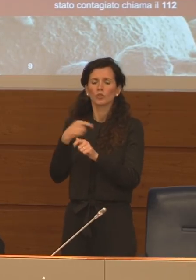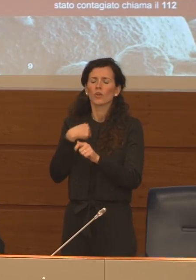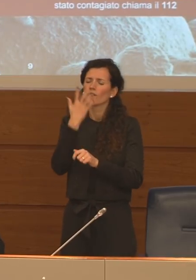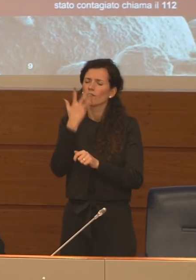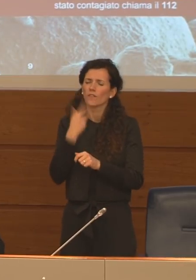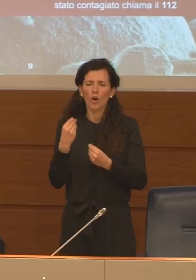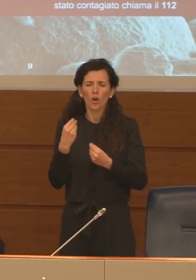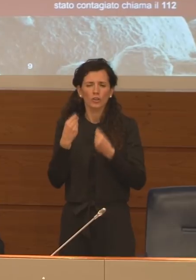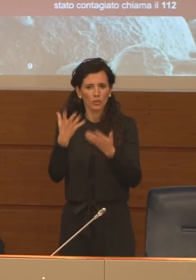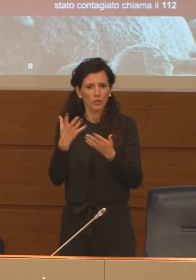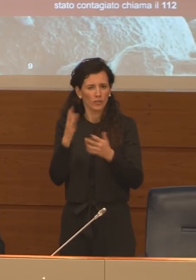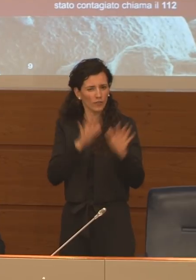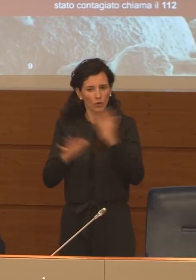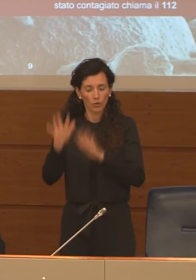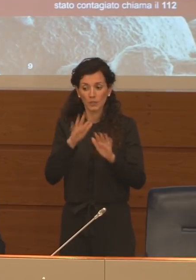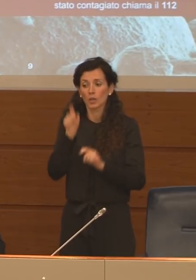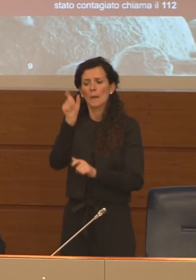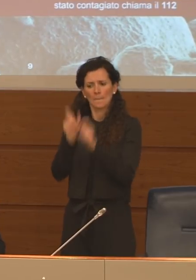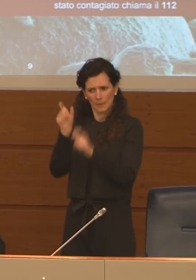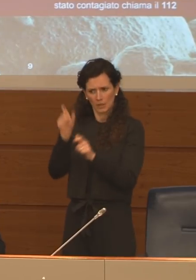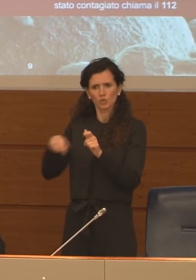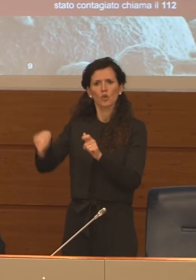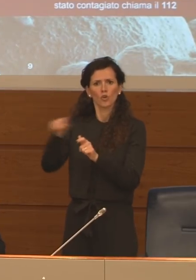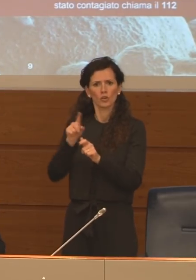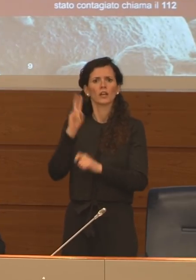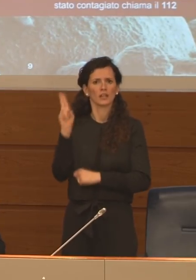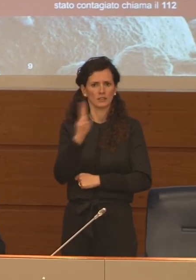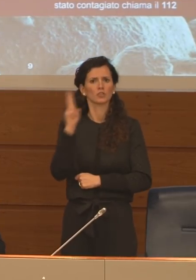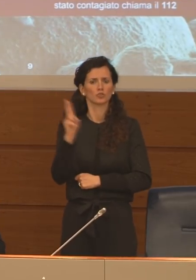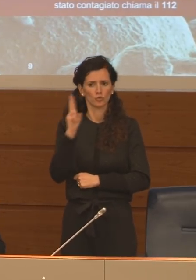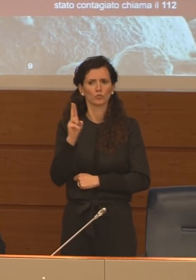tratta di persone che sono decedute, innanzitutto quelle che sono decedute